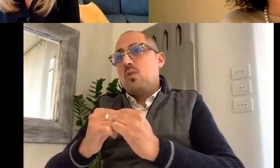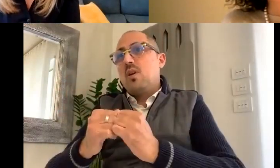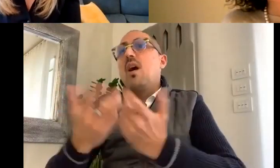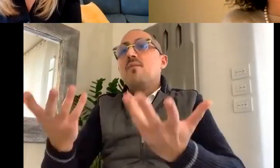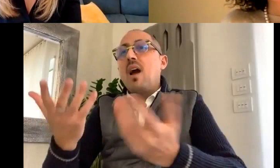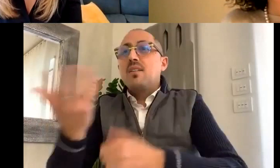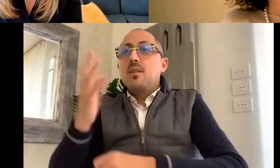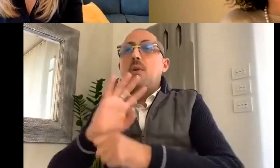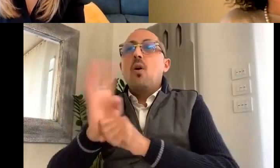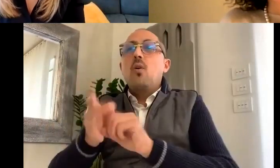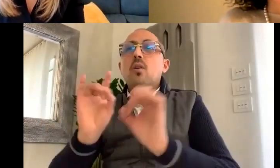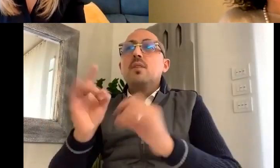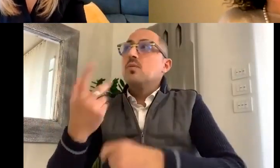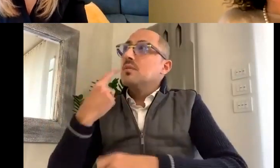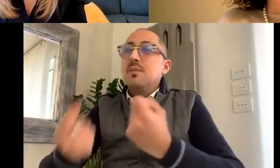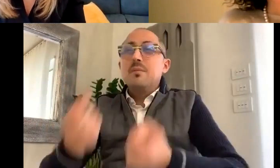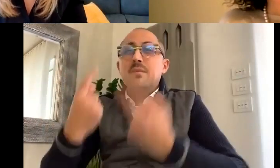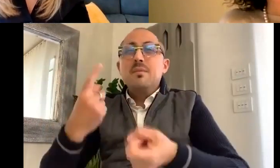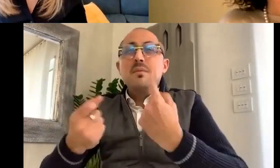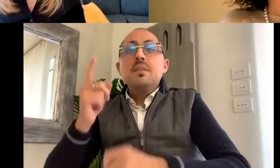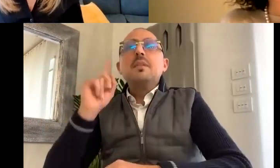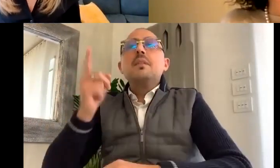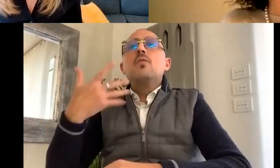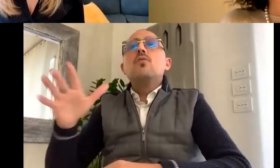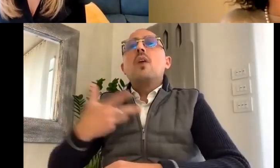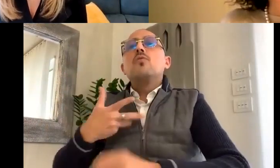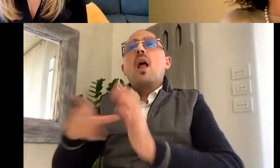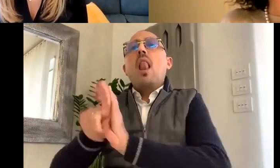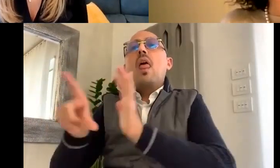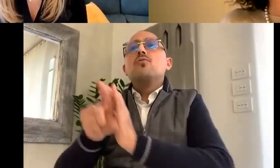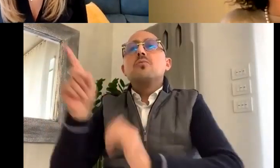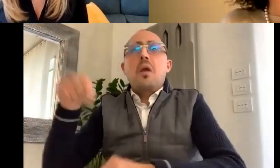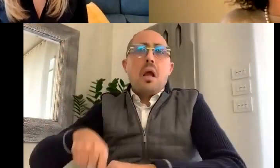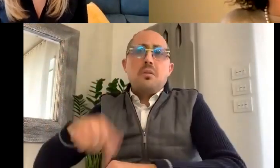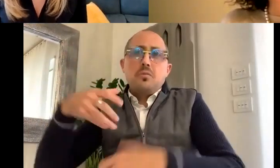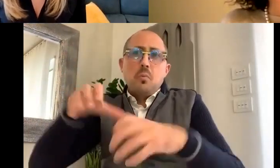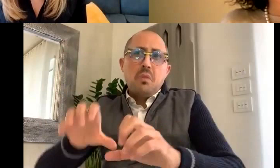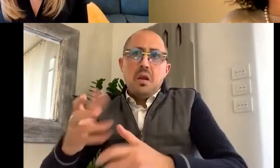Ancora oggi siamo in questa situazione come vedete con questa emergenza, se già fosse stato